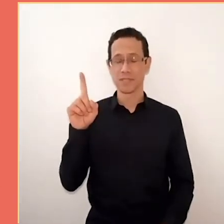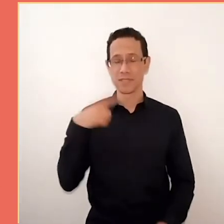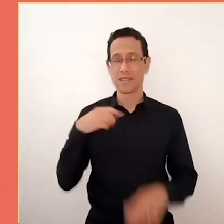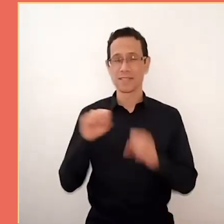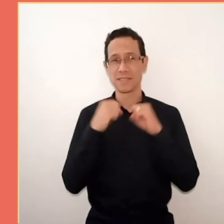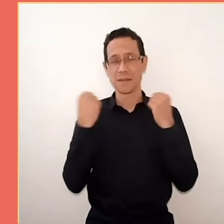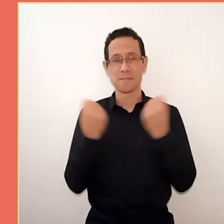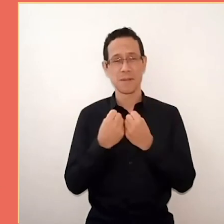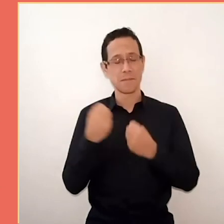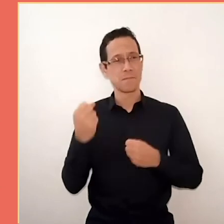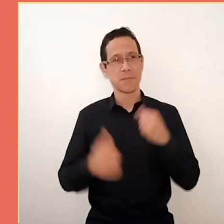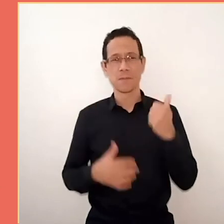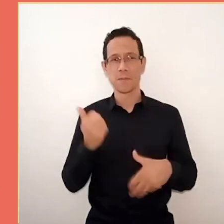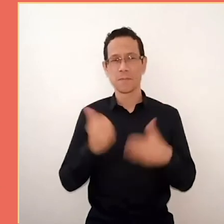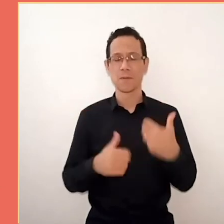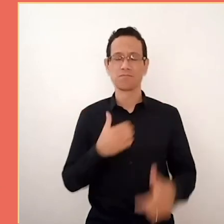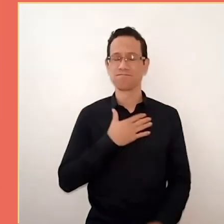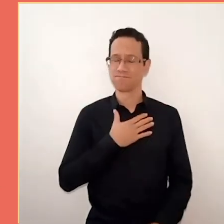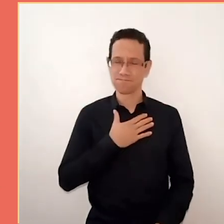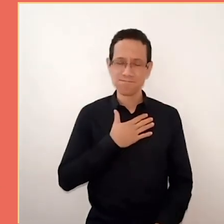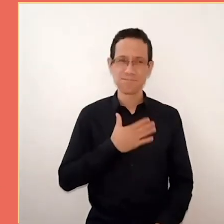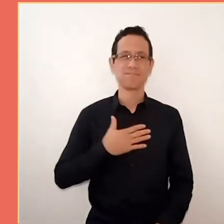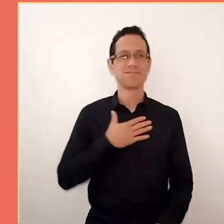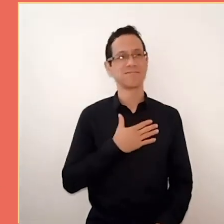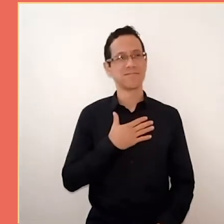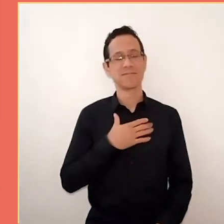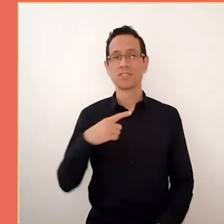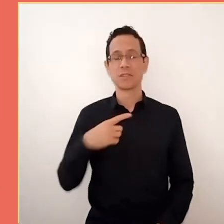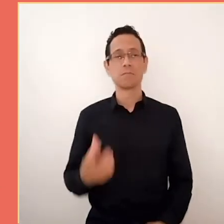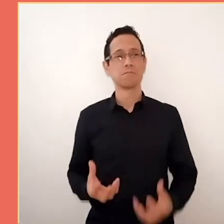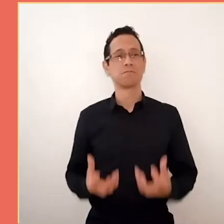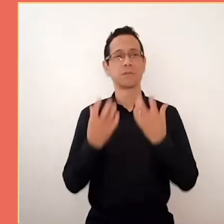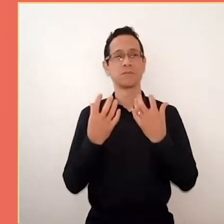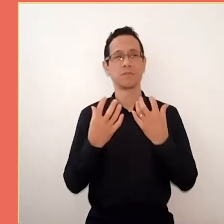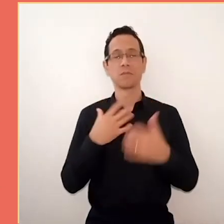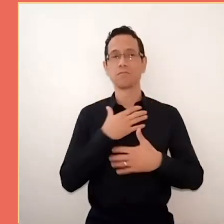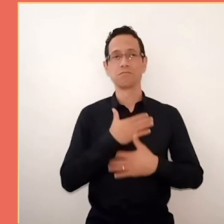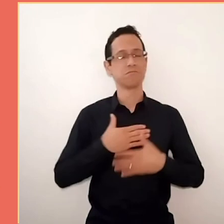foi um dia que trouxe uma sensação de conforto,